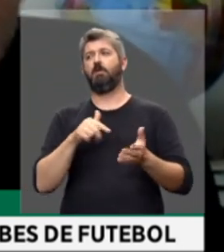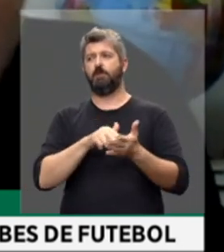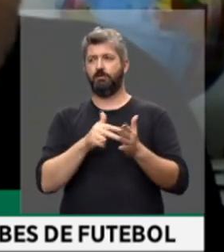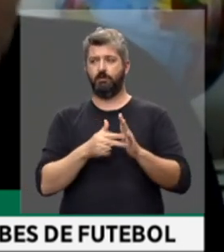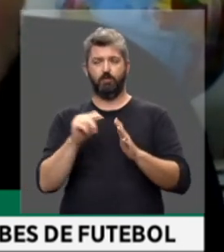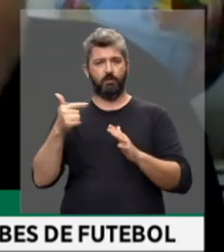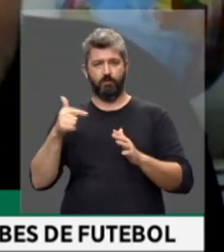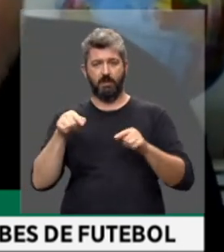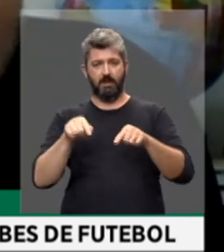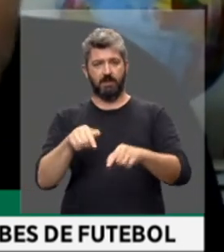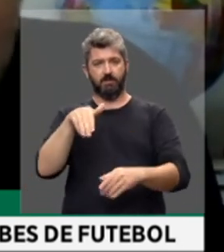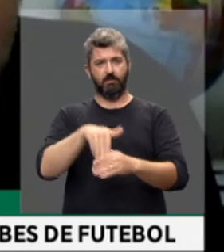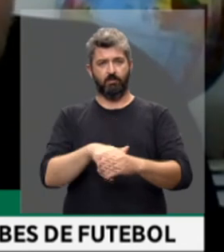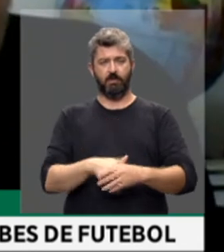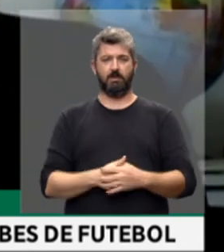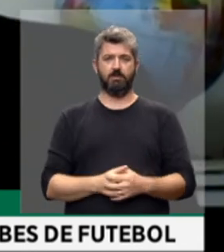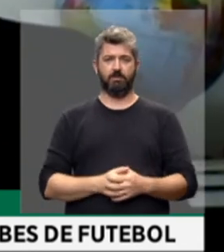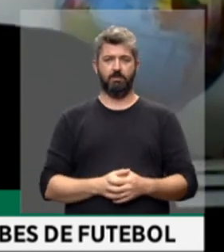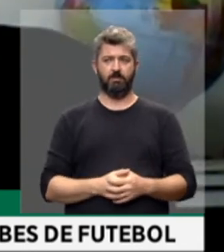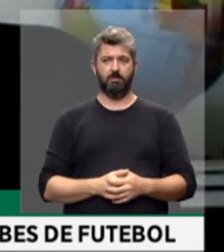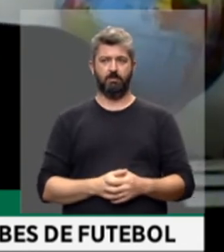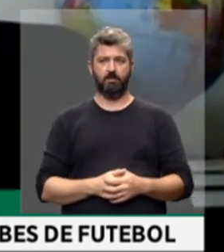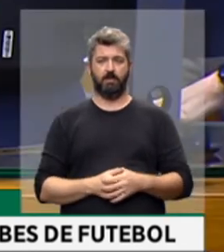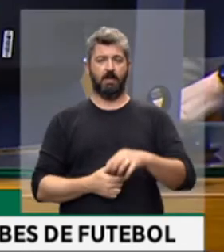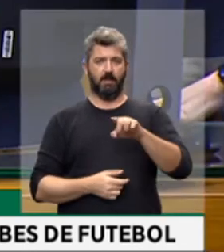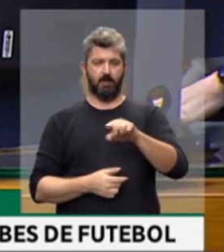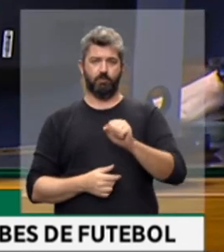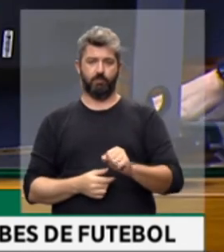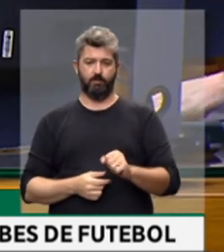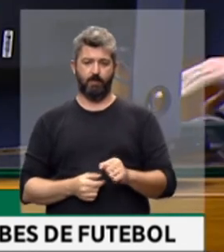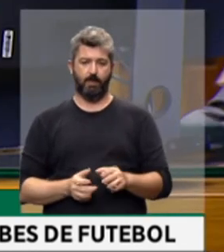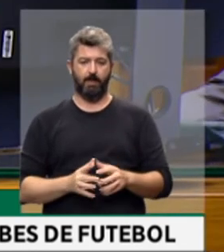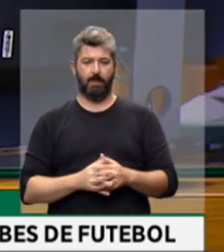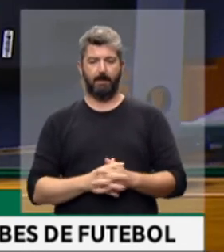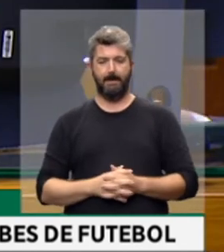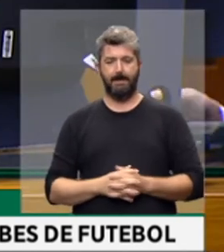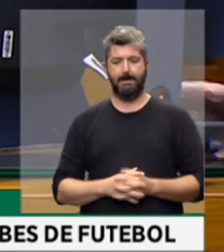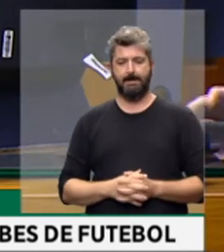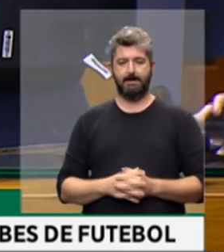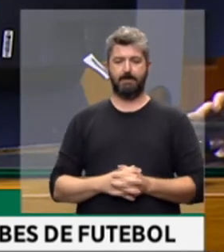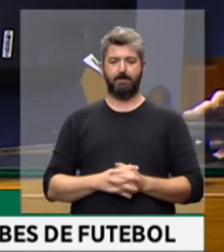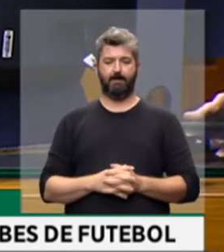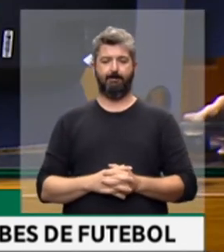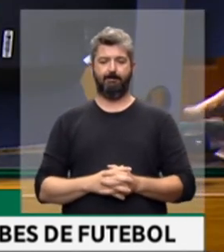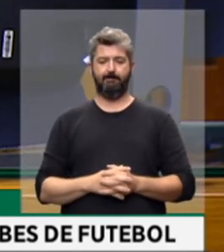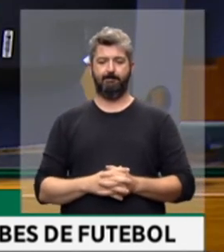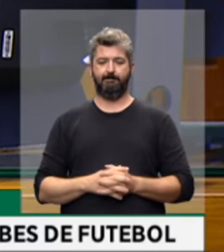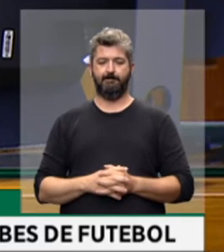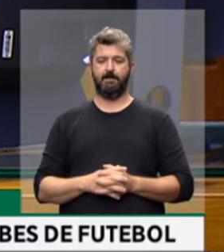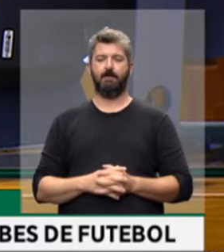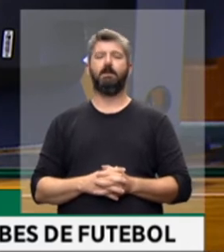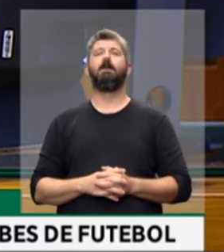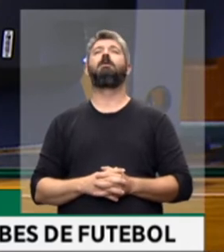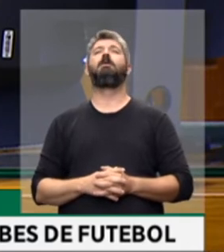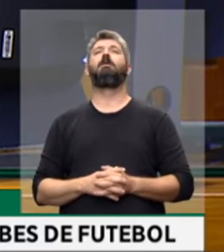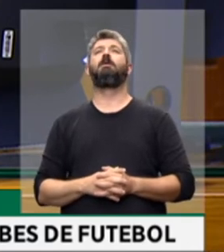GOSTARIA DE SOLICITAR É MESA, SE A INTERPRETAÇÃO DA MESA É ESSA QUE EU TENHO, PELO FATO DE NÓS TERMOS 3 DESTAQUES, NÓS VAMOS APRECIAR INDIVIDUALMENTE, NÃO FAZ